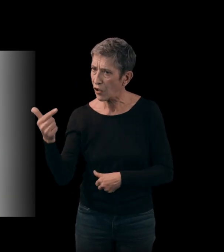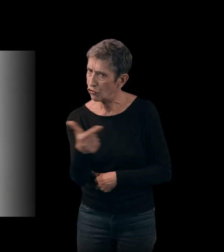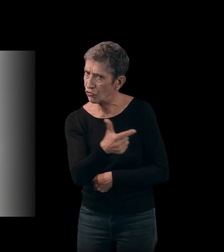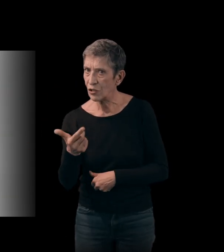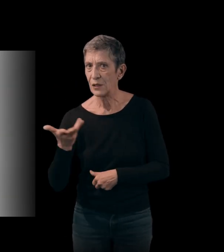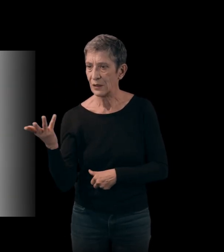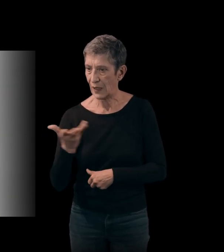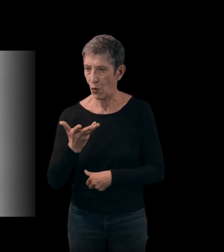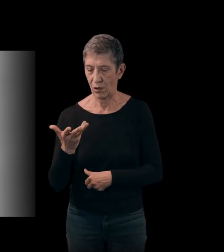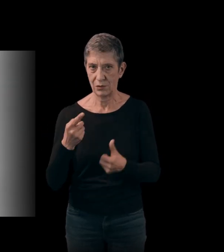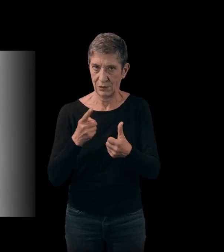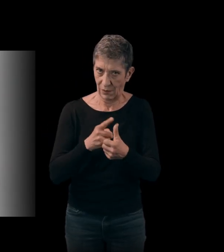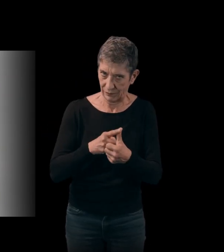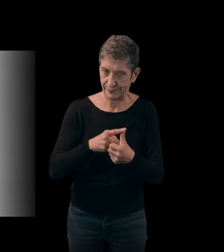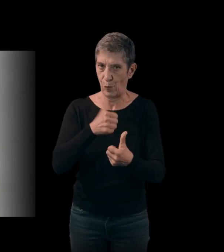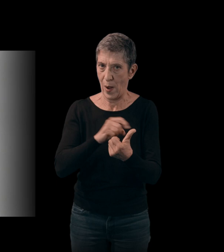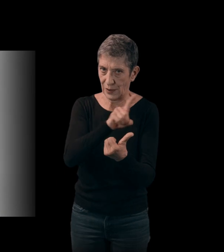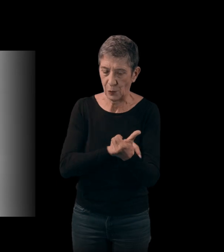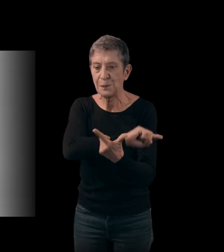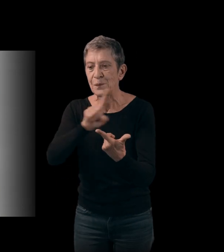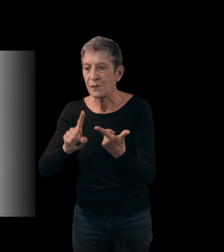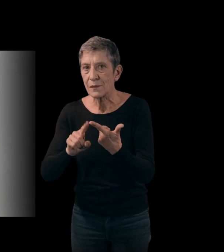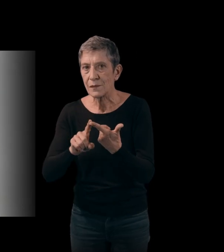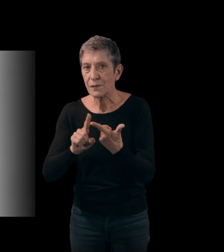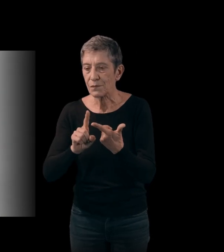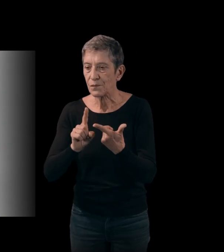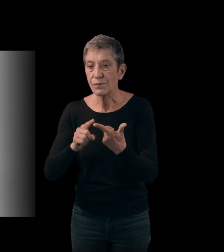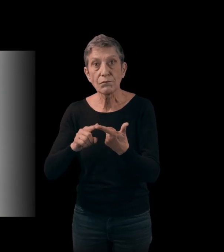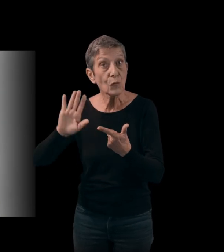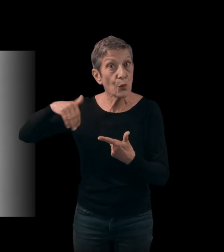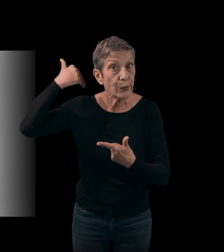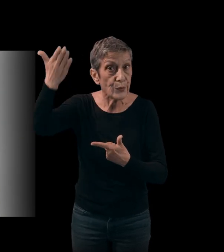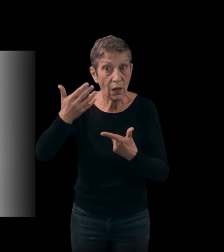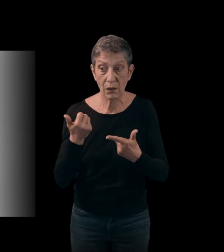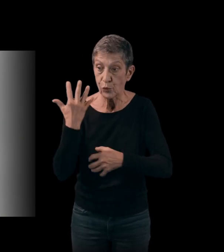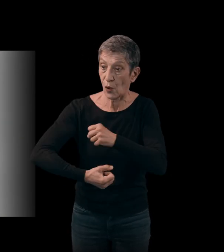Première partie de la question. Et deuxième partie de la question, des années après, quand même quelques